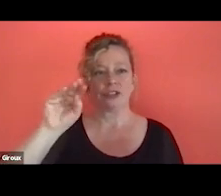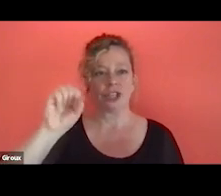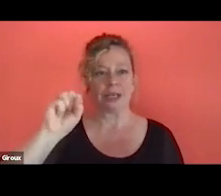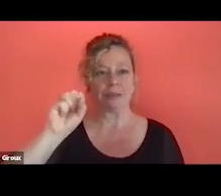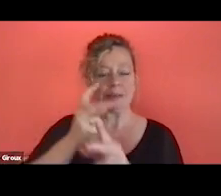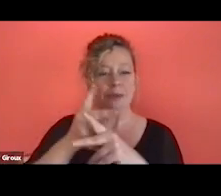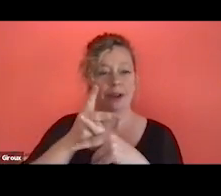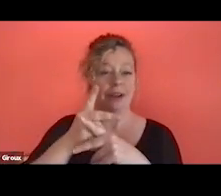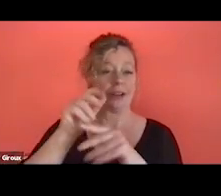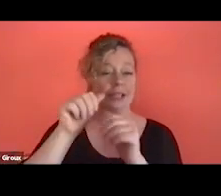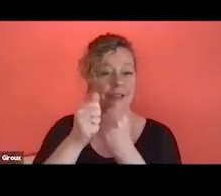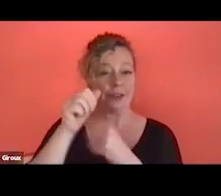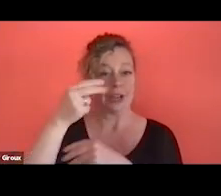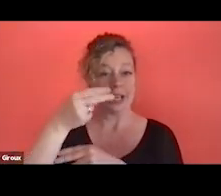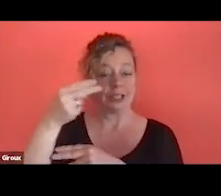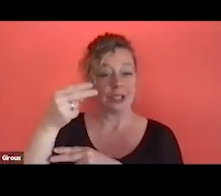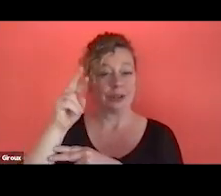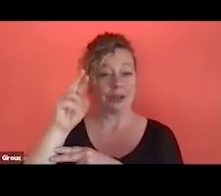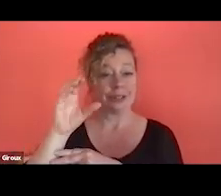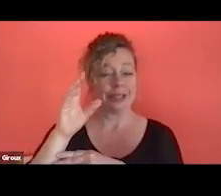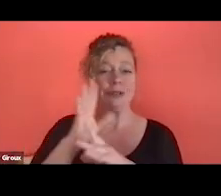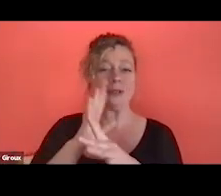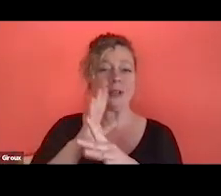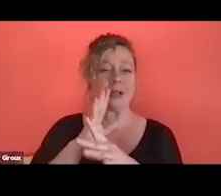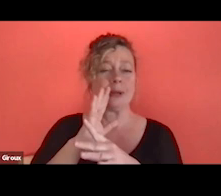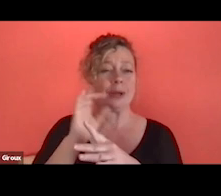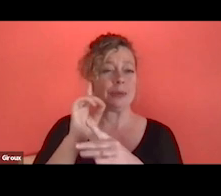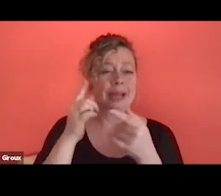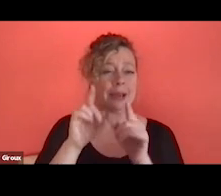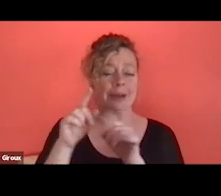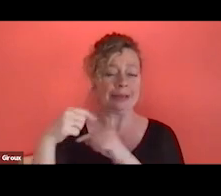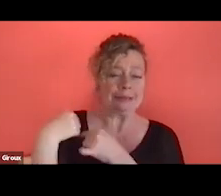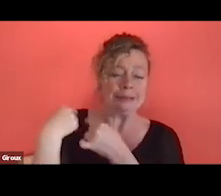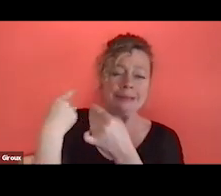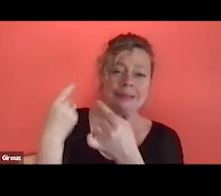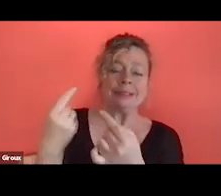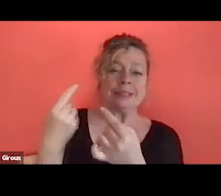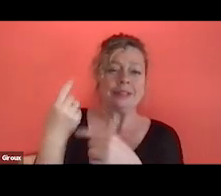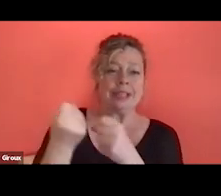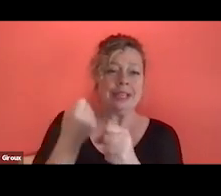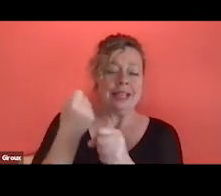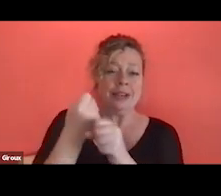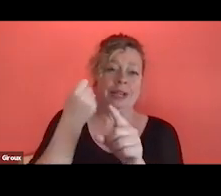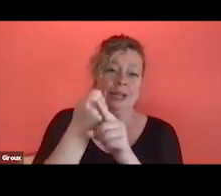Y solo quería tomarme un segundo para discutir dónde hemos estado en el último año y el impacto de esos eventos en nuestro bienestar,